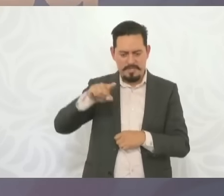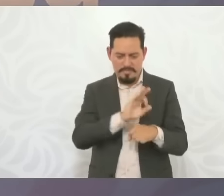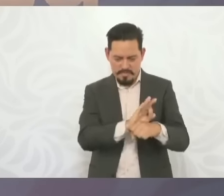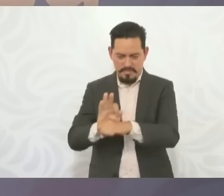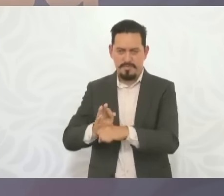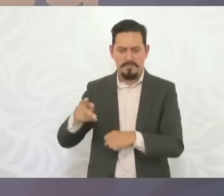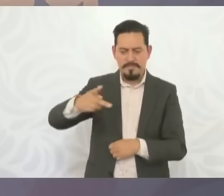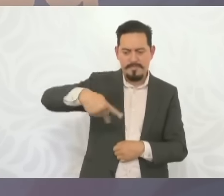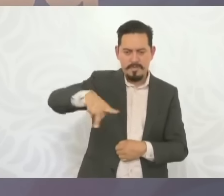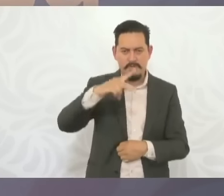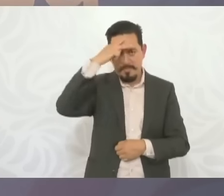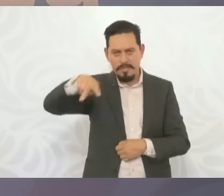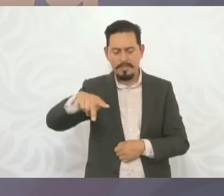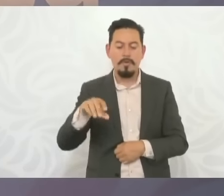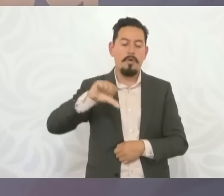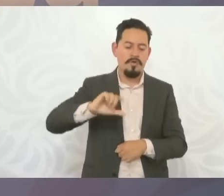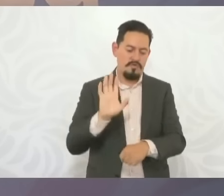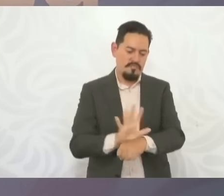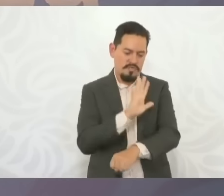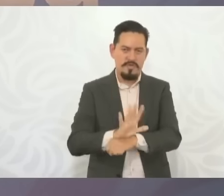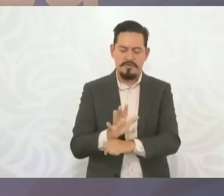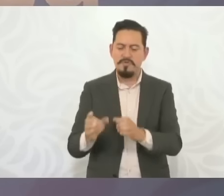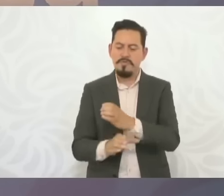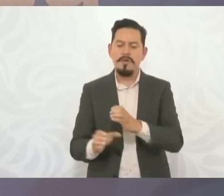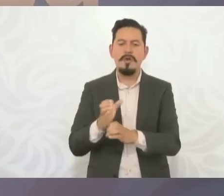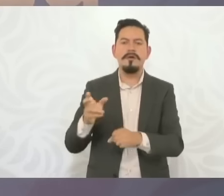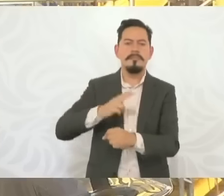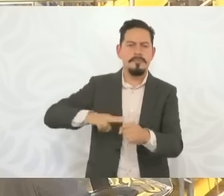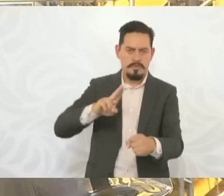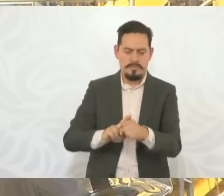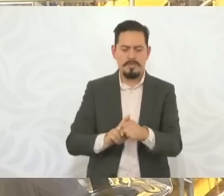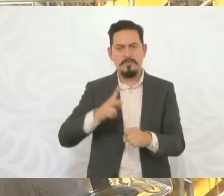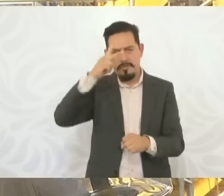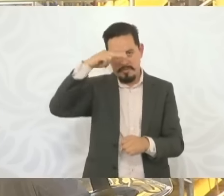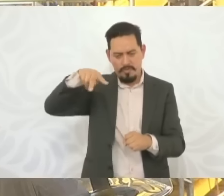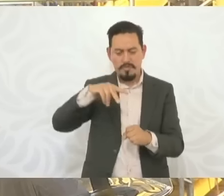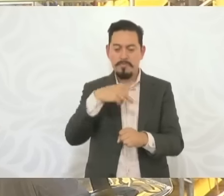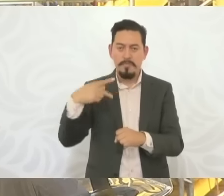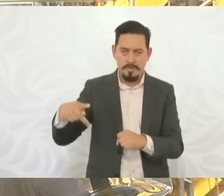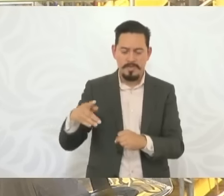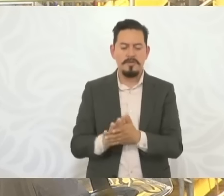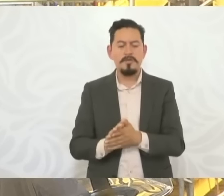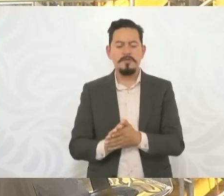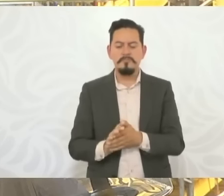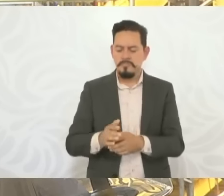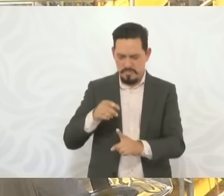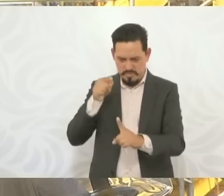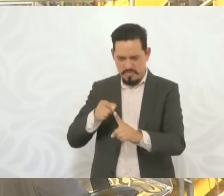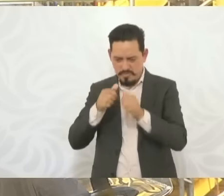recursos de nuestro país se reafirman como lo que son un bien público estratégico insustituible,